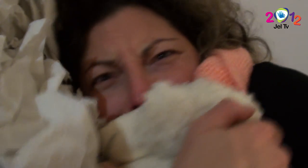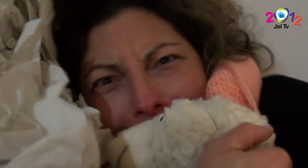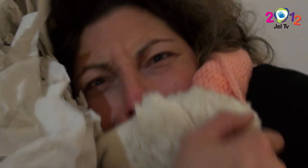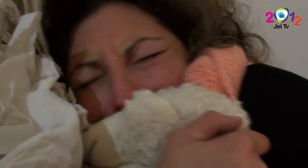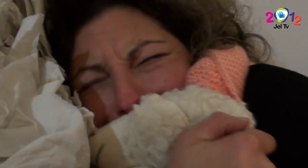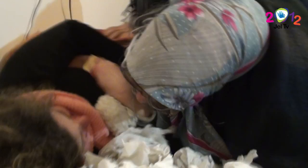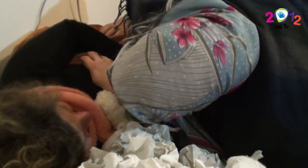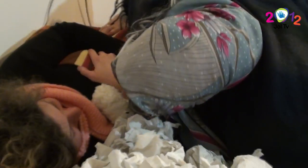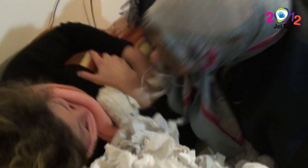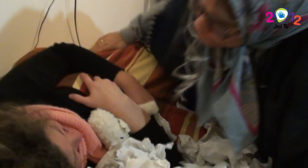Nyugi!